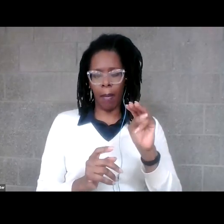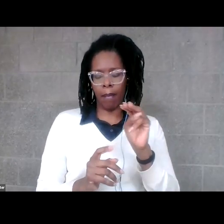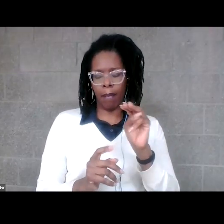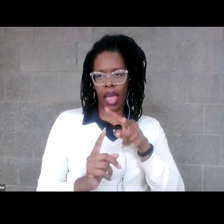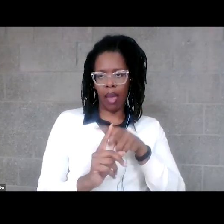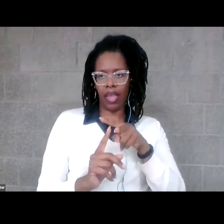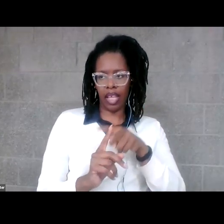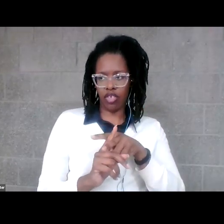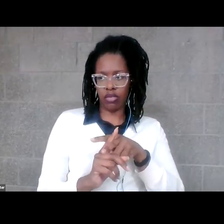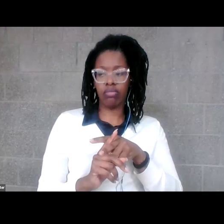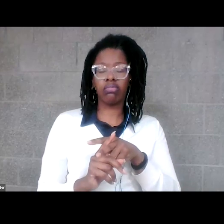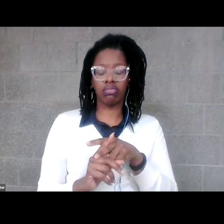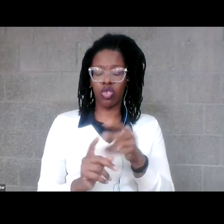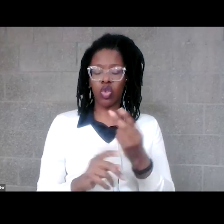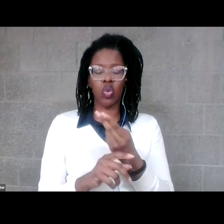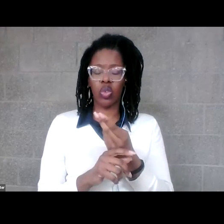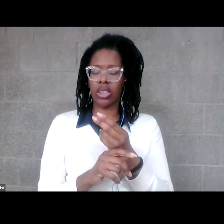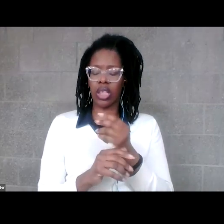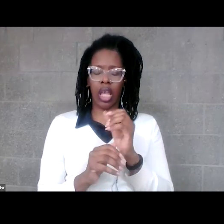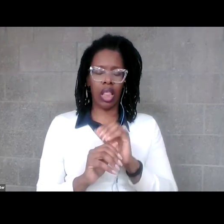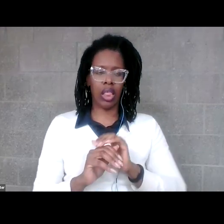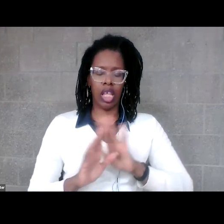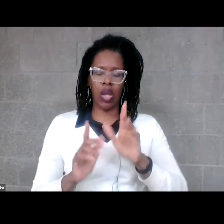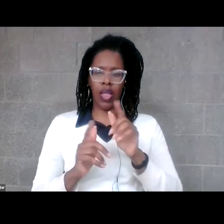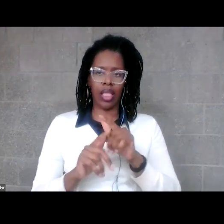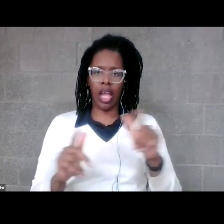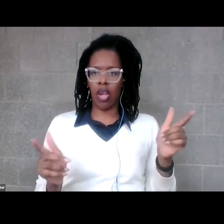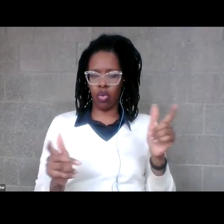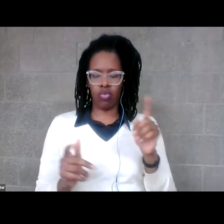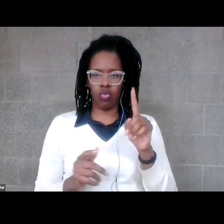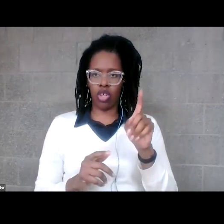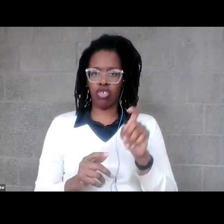probadas por usuarios, respuestas pre-pobladas cuando sea posible